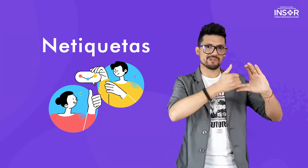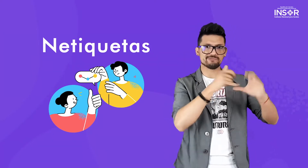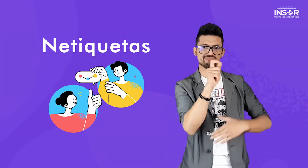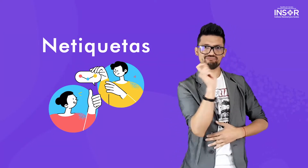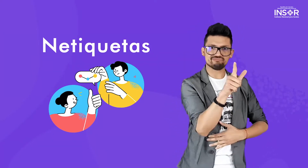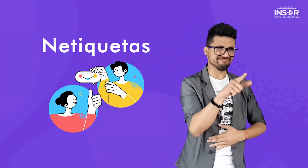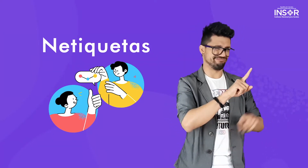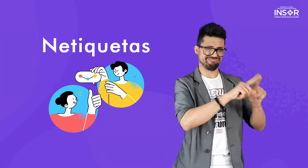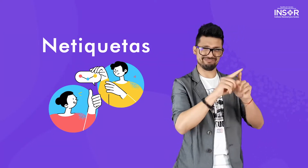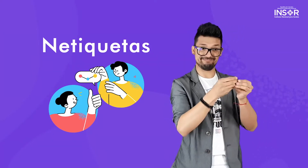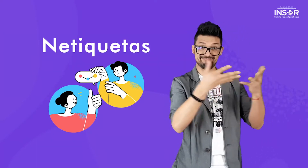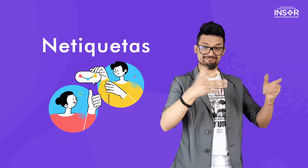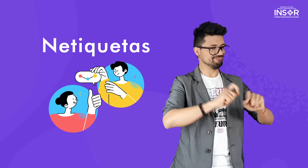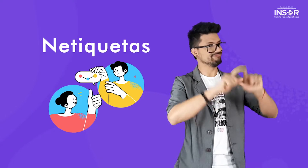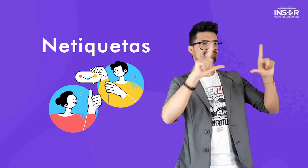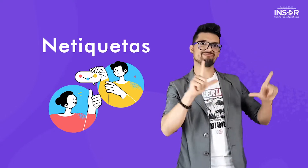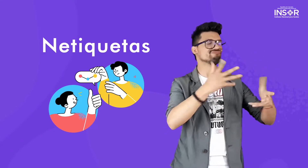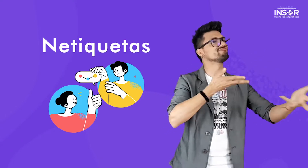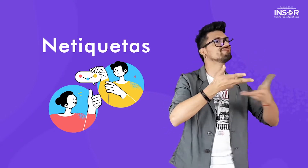que nos permiten comunicarnos con los demás.